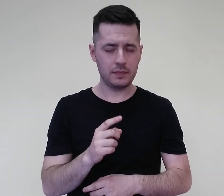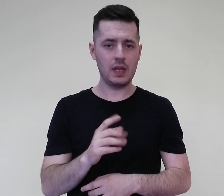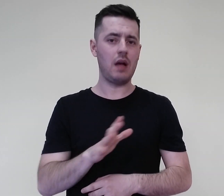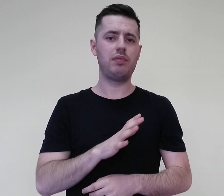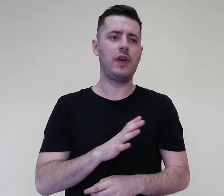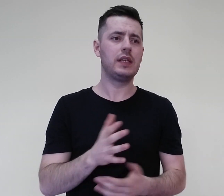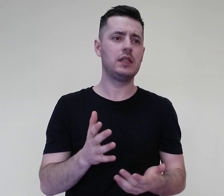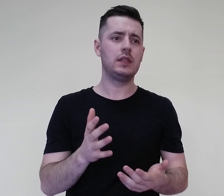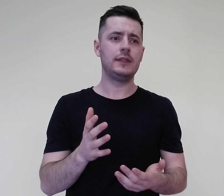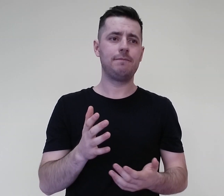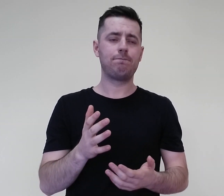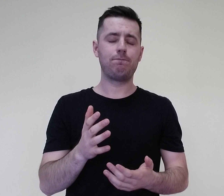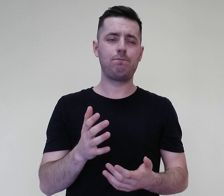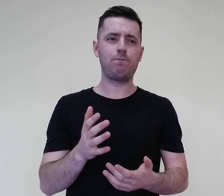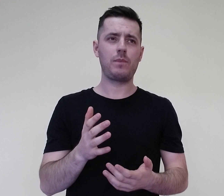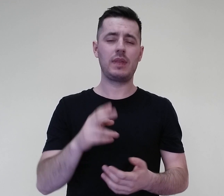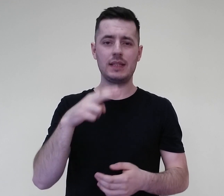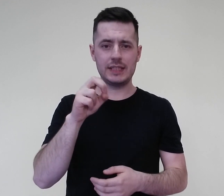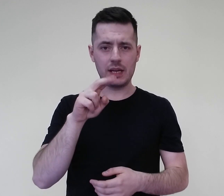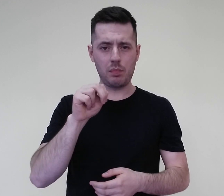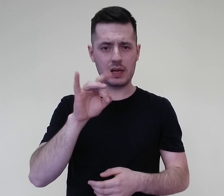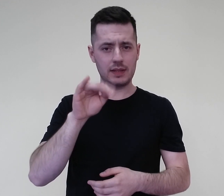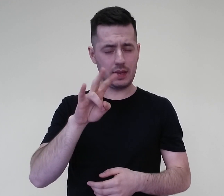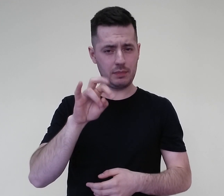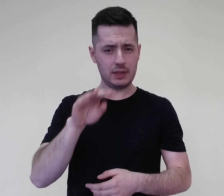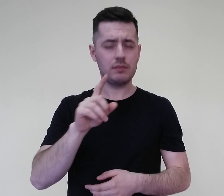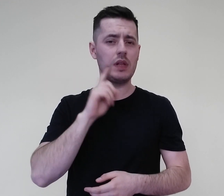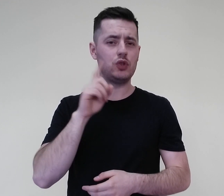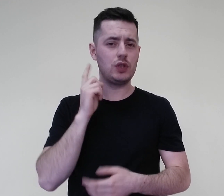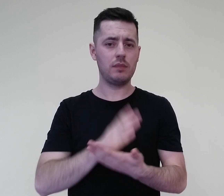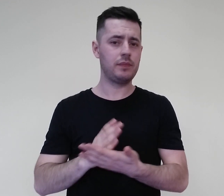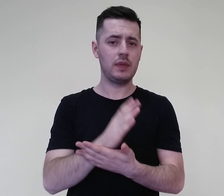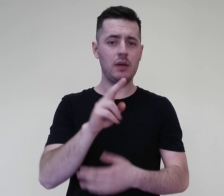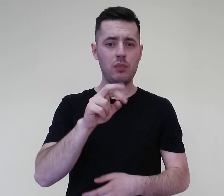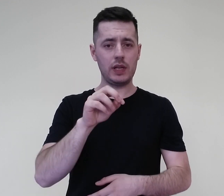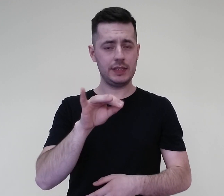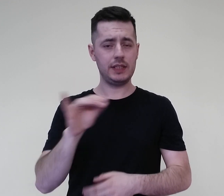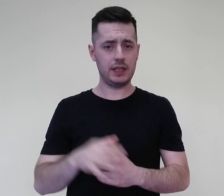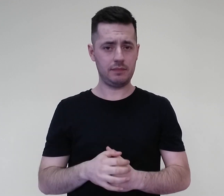а другом месте - Департамент молодежной политики.